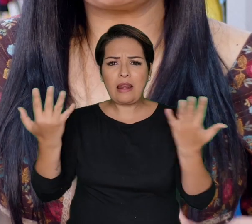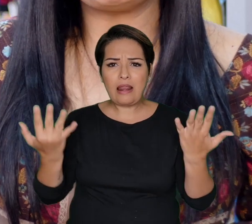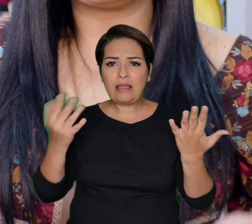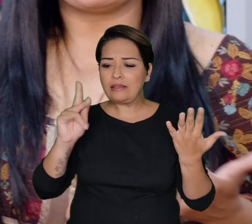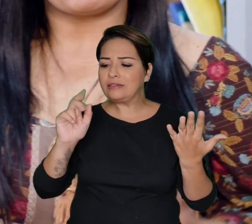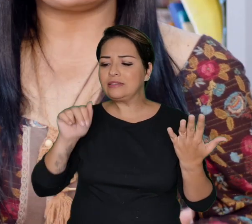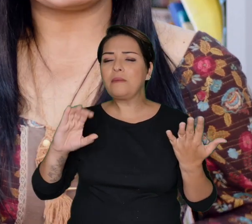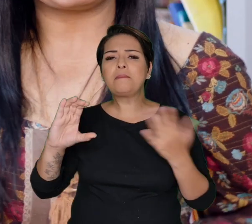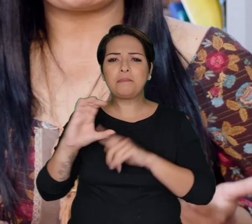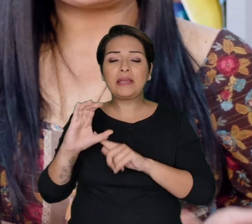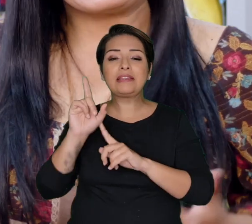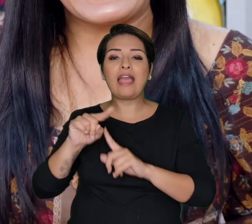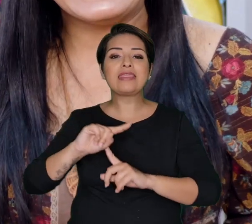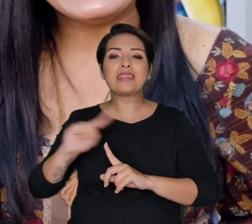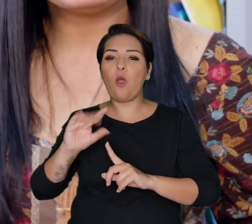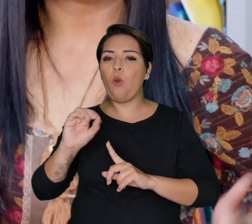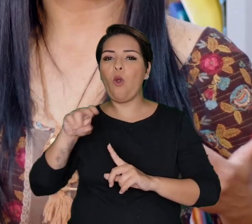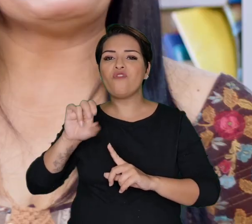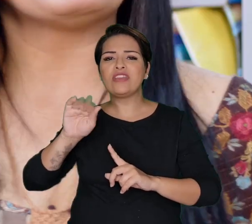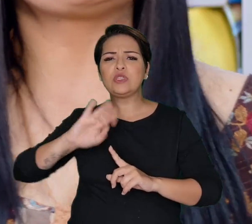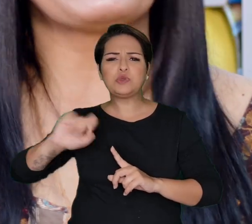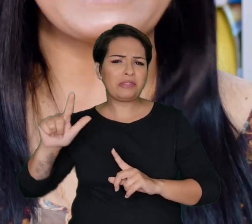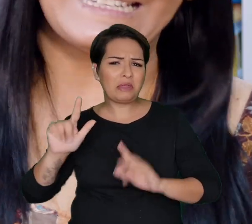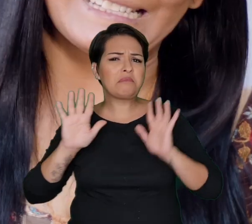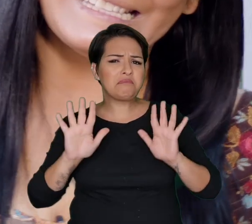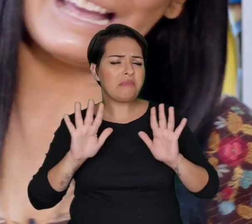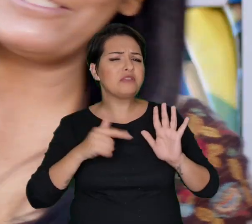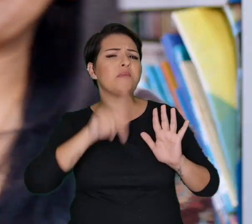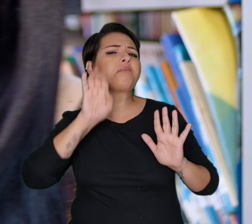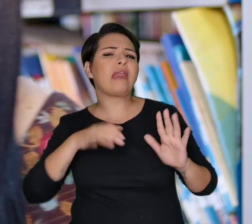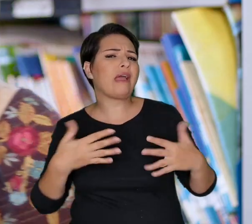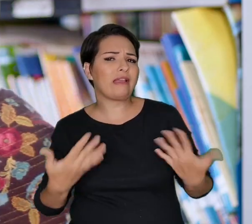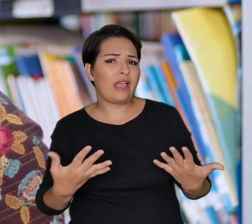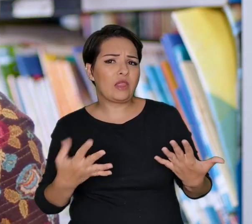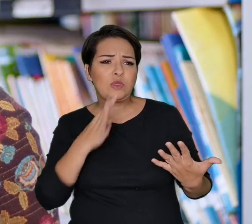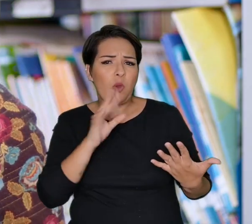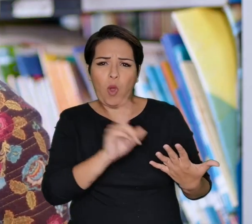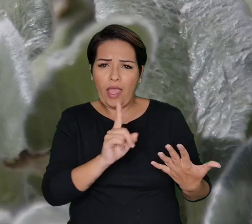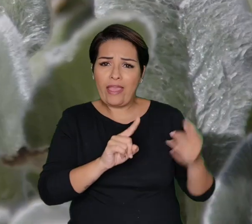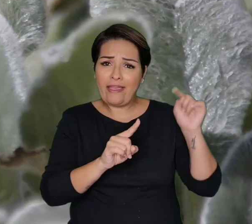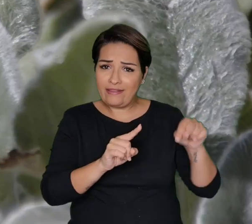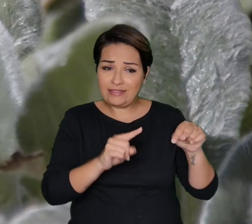Primeiro: não-convencionais para quem? Para nós que estamos aqui na cidade. As PANCs não são consideradas